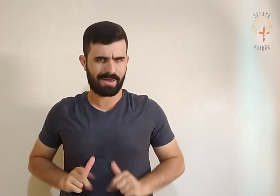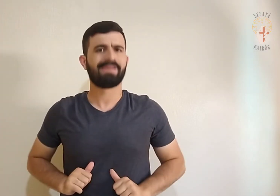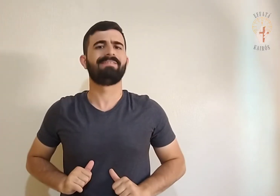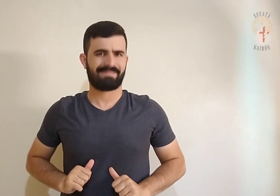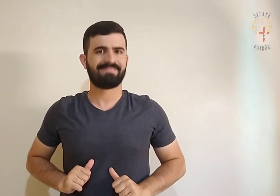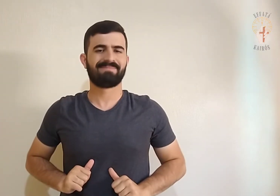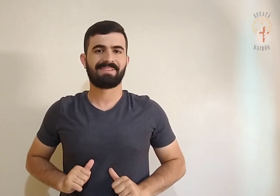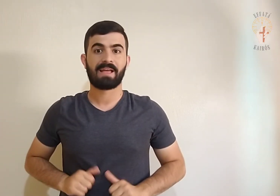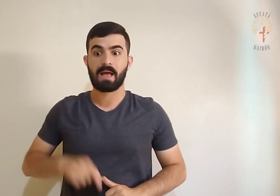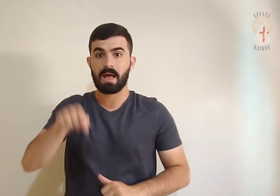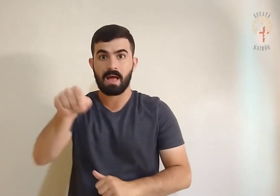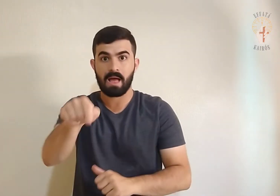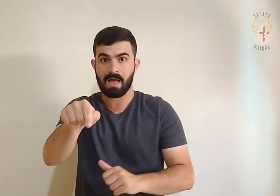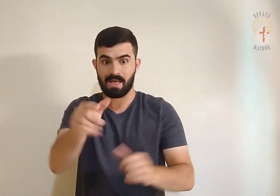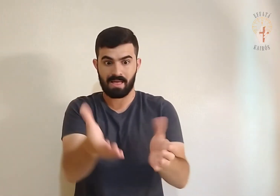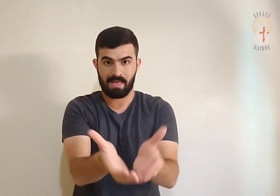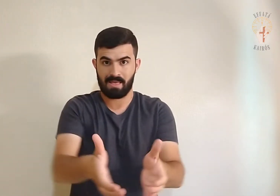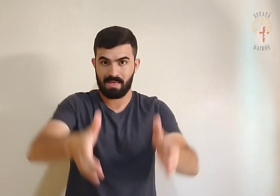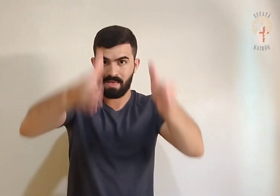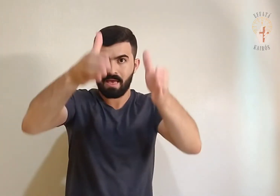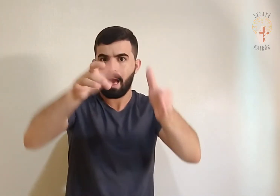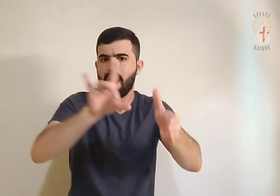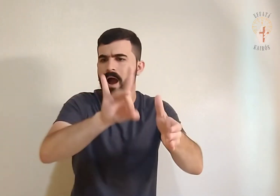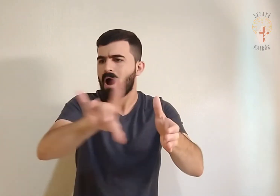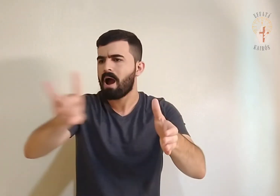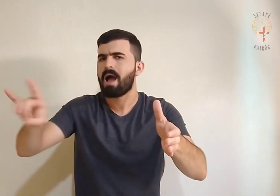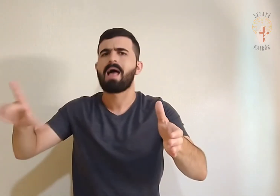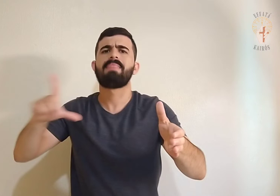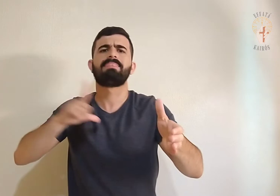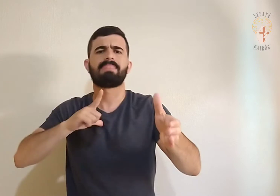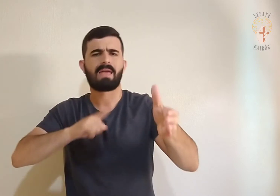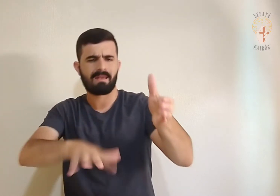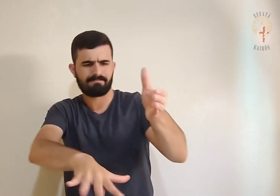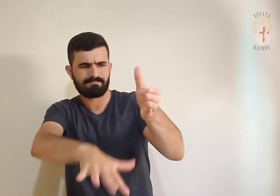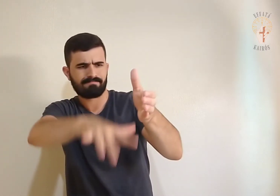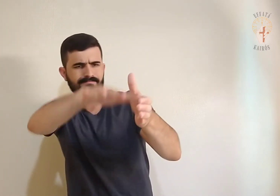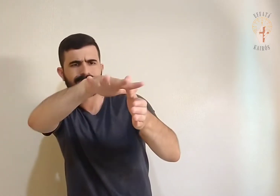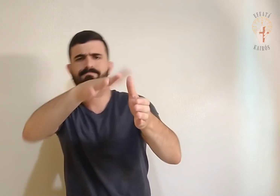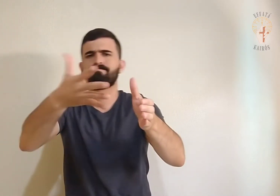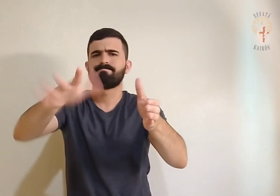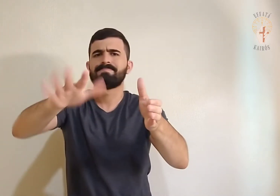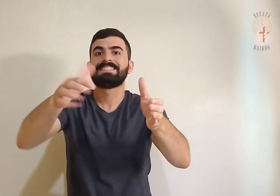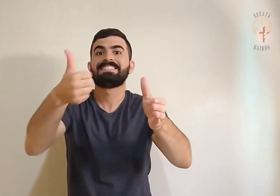Em cada uma delas cabiam mais ou menos cem litros.